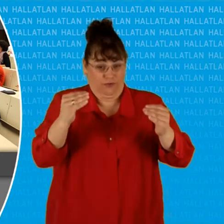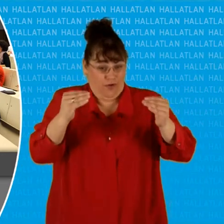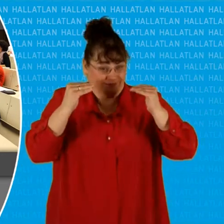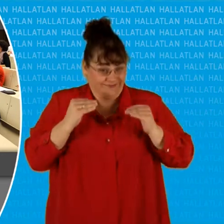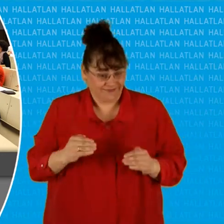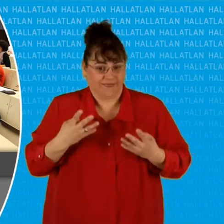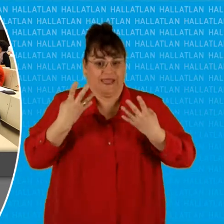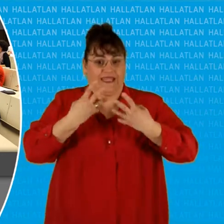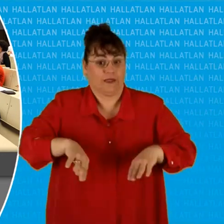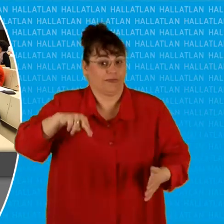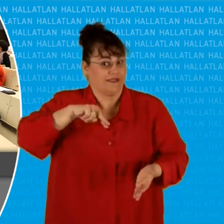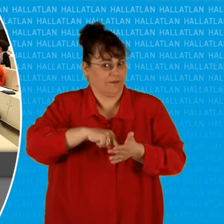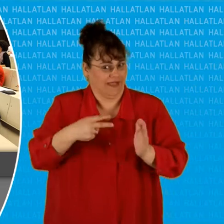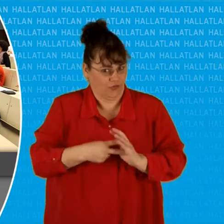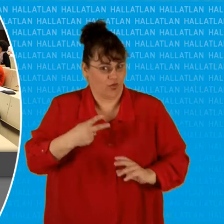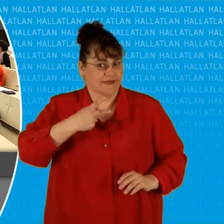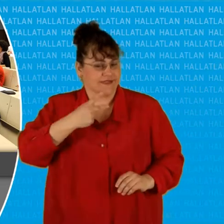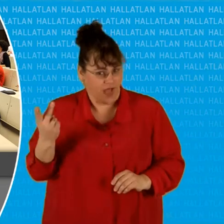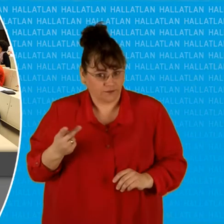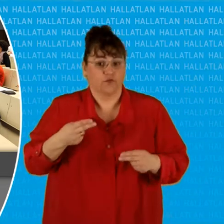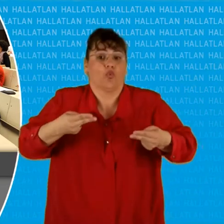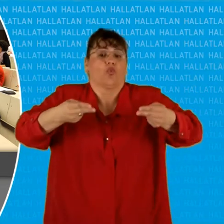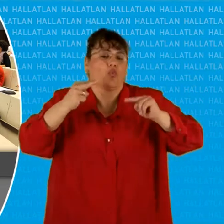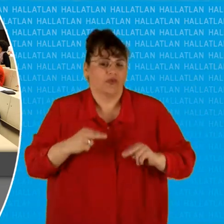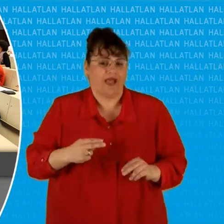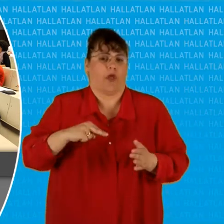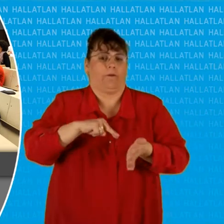harmadik a gépészmérnök szak.